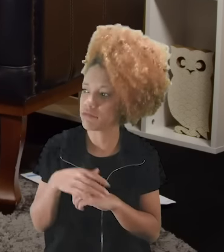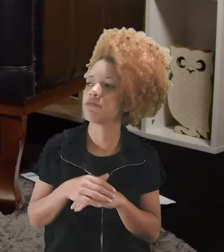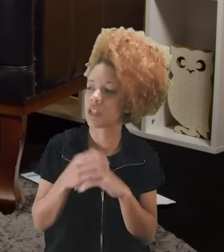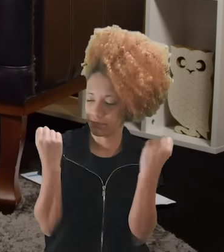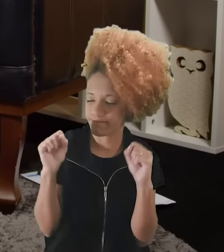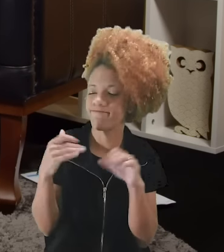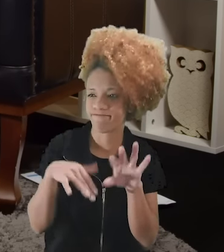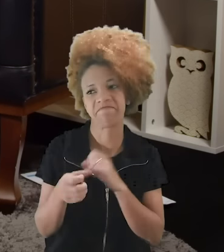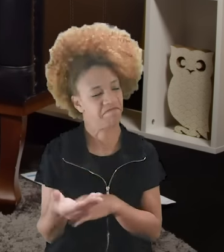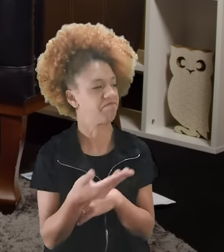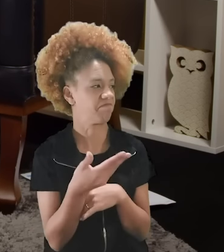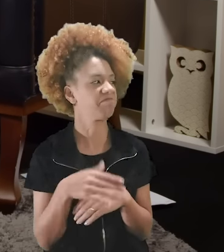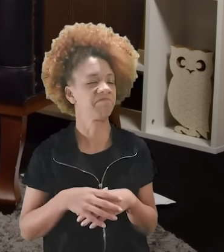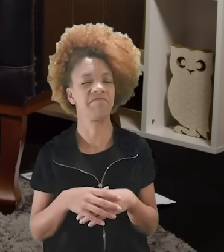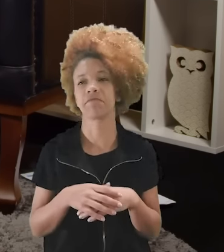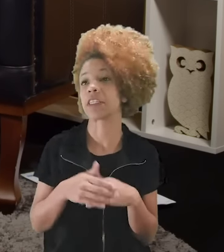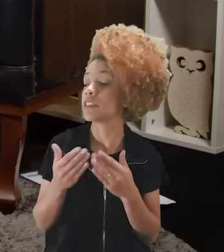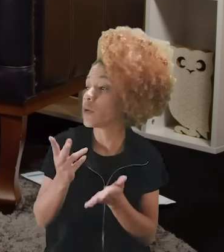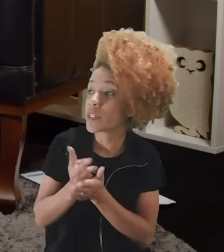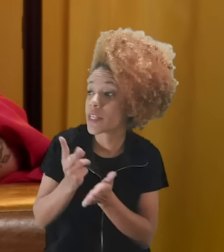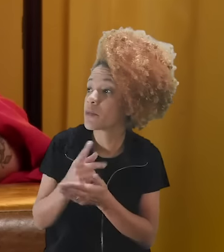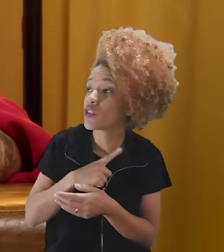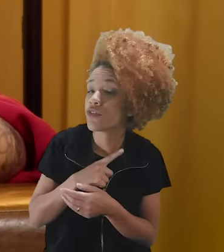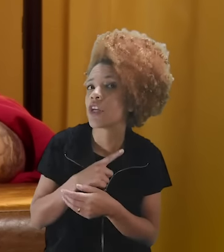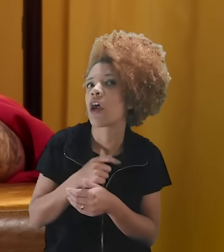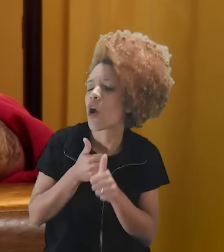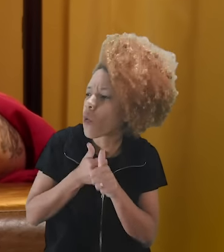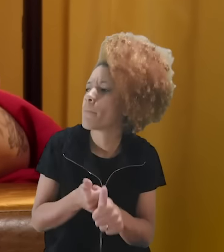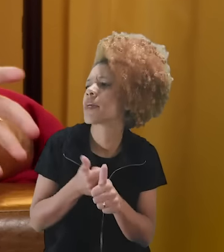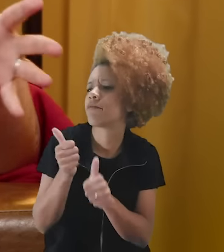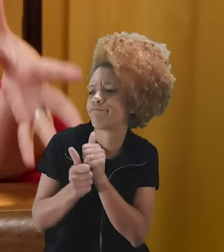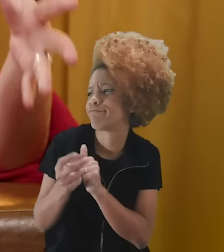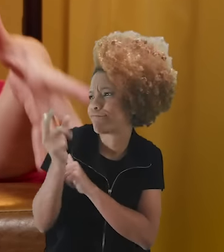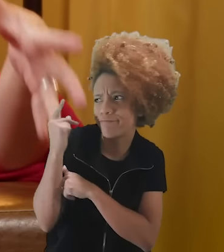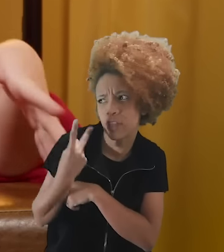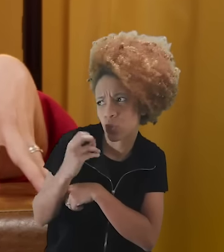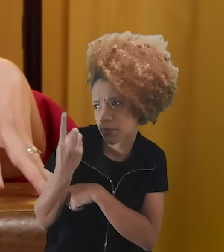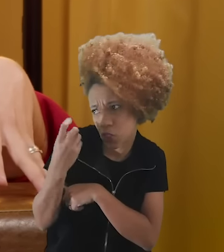física exatamente Ah legal e e eu se sempre tive essa acompanhar o futebol muito até 2018 que